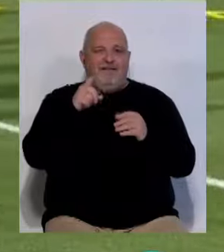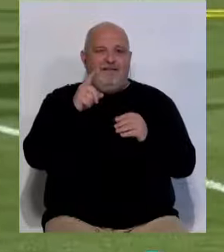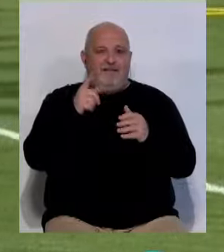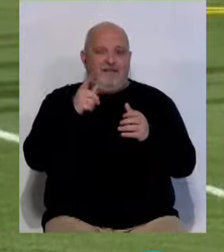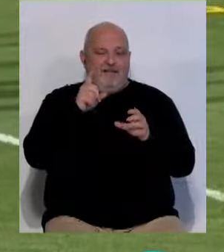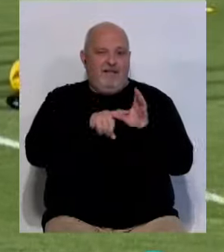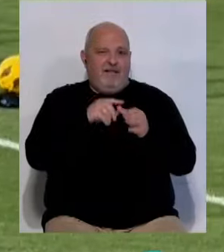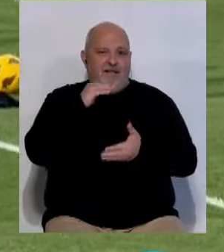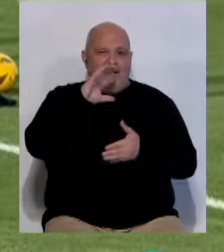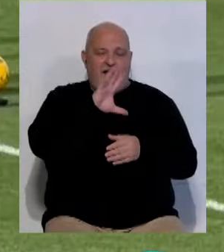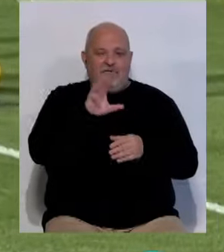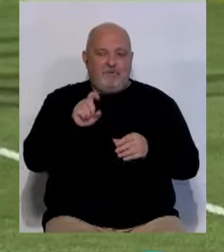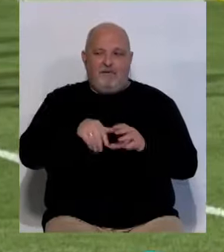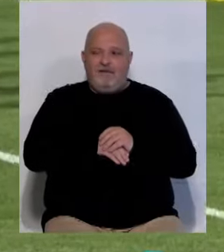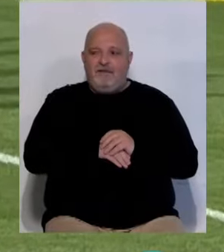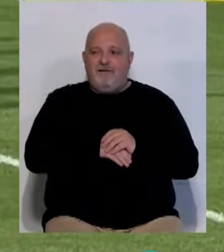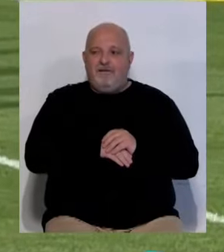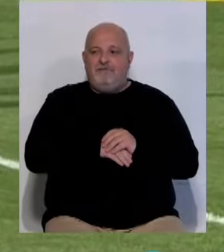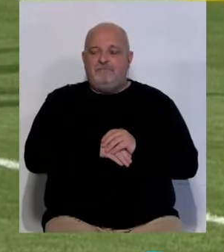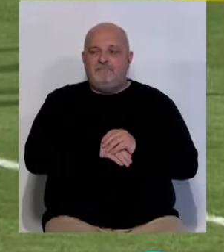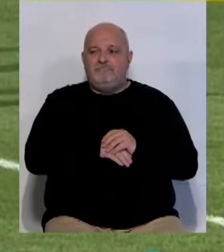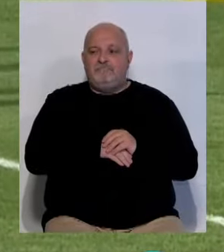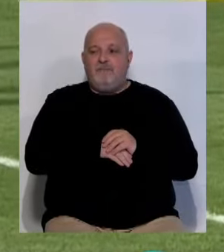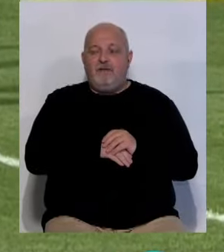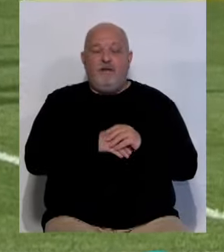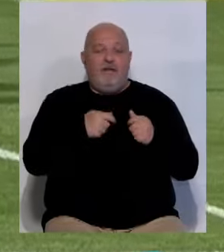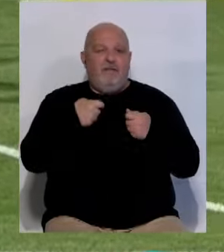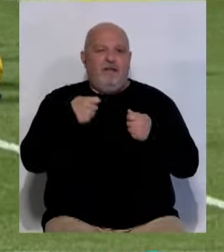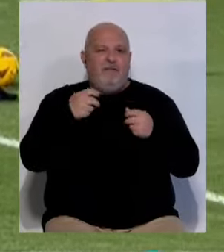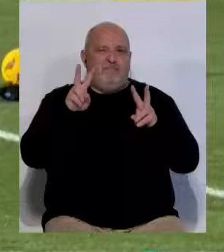jugando la copa África seguro no la verdad que el mercado a priori ha sido un mercado raro no